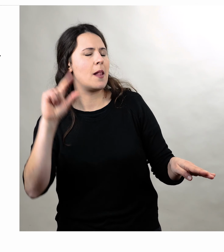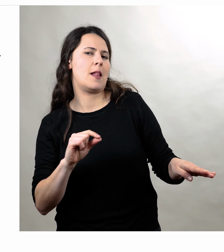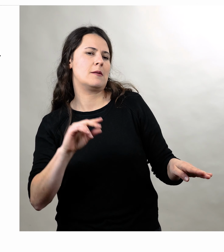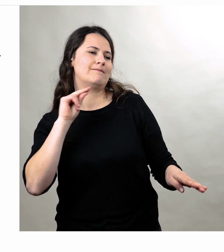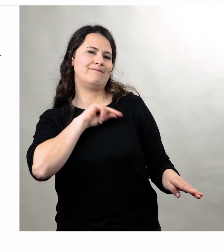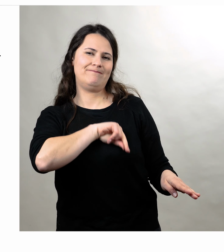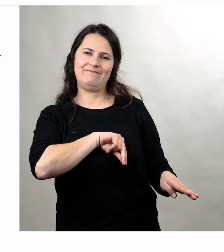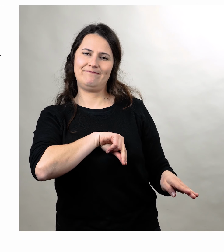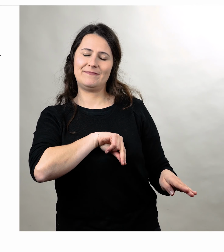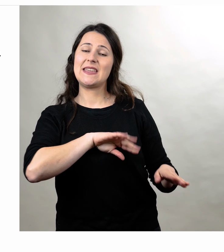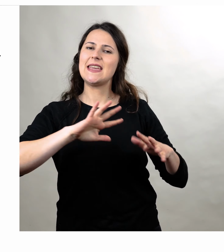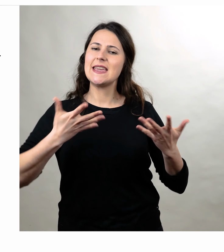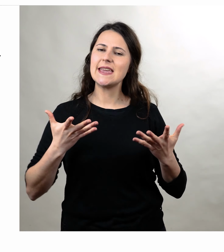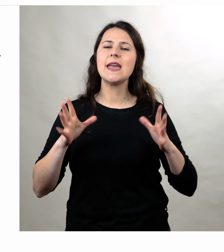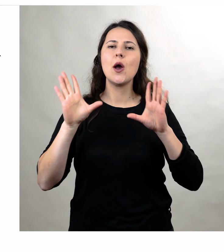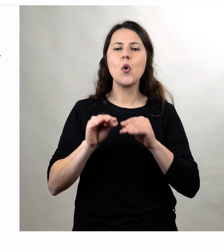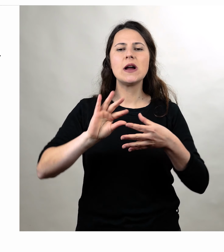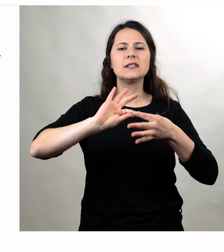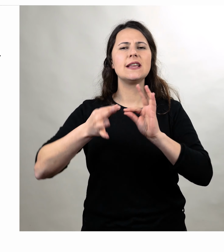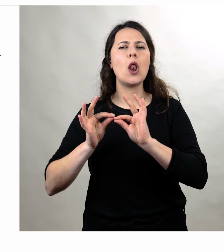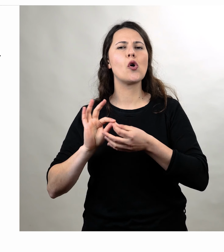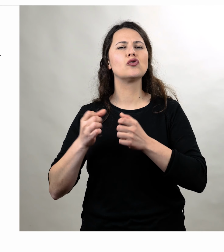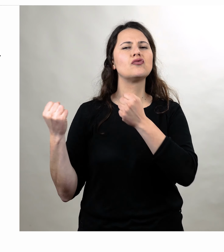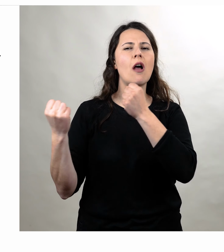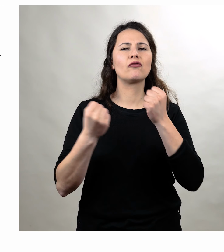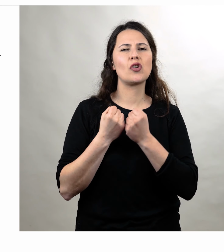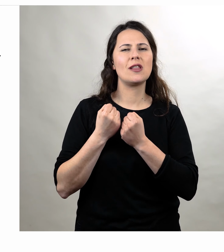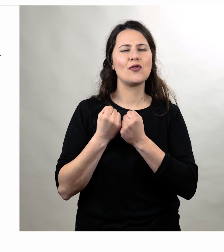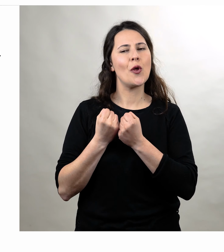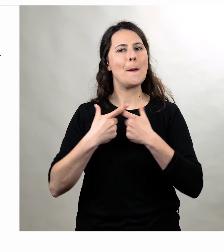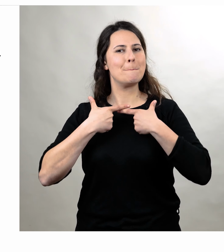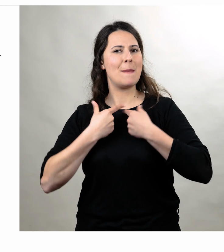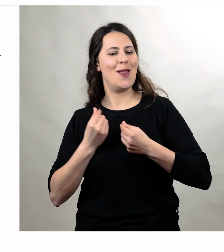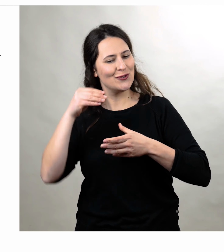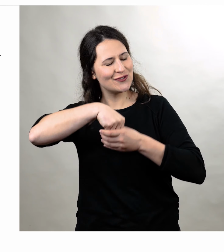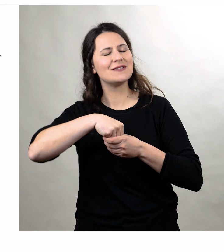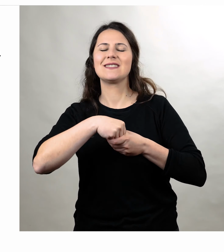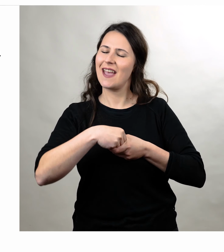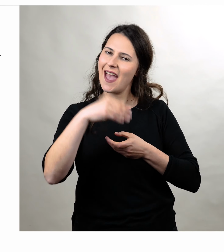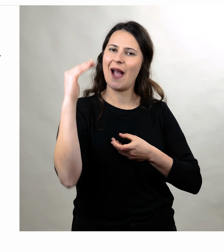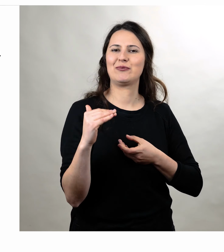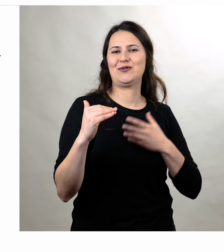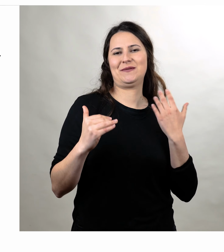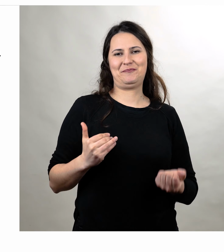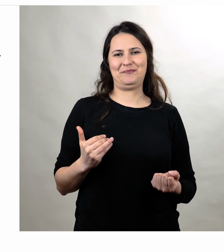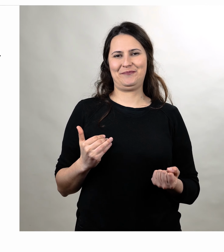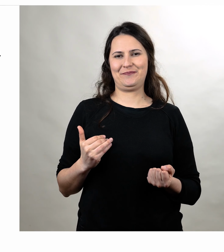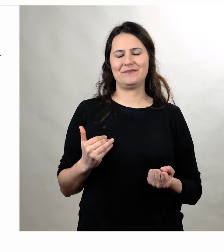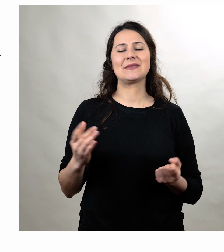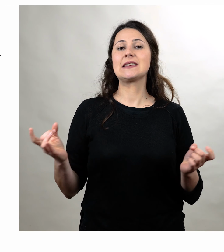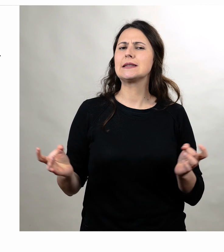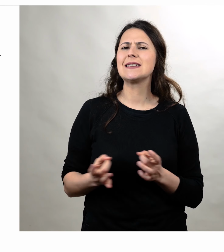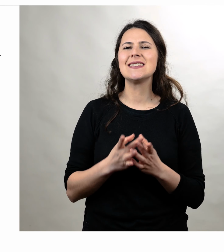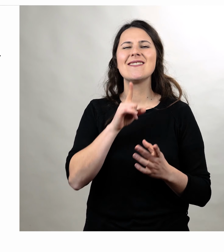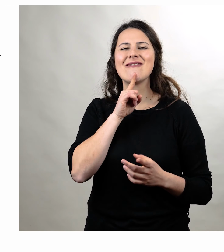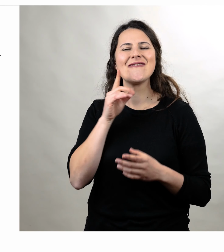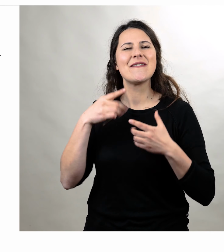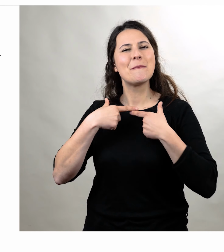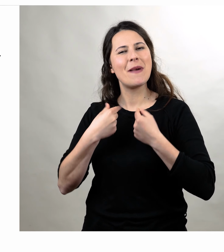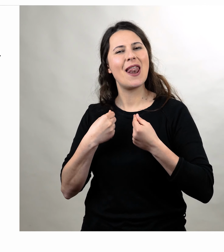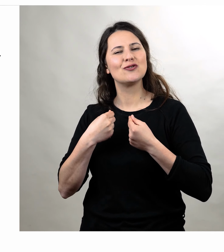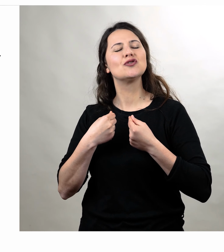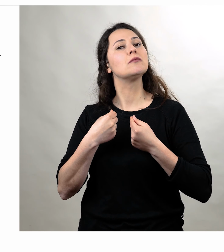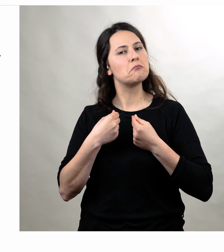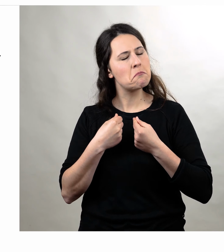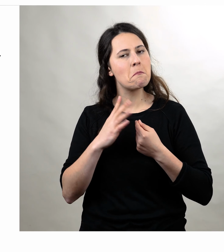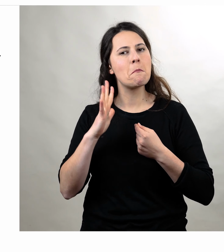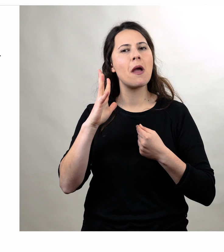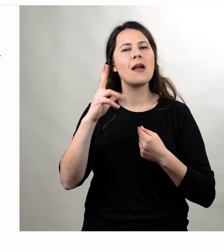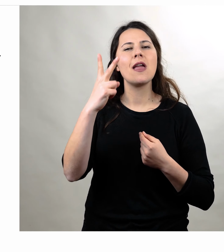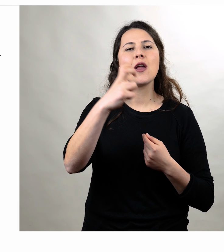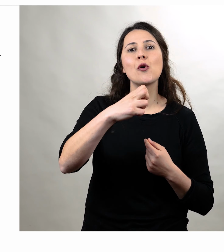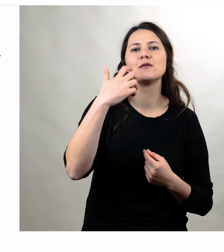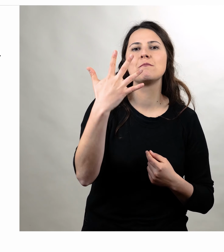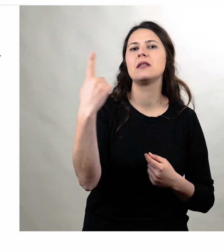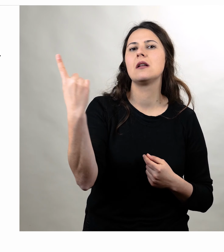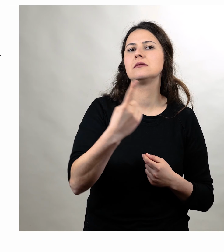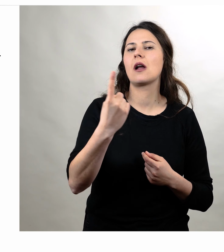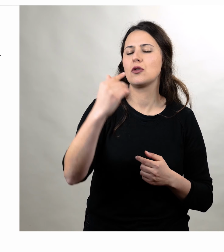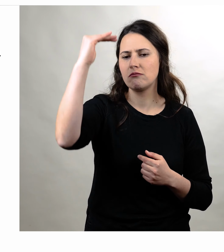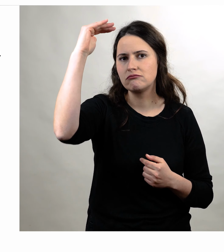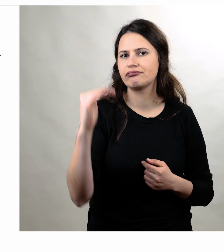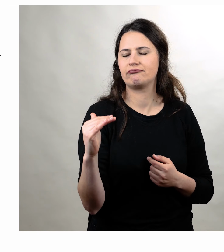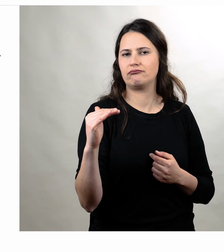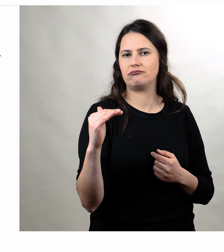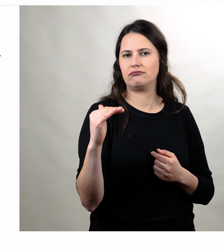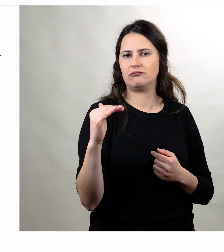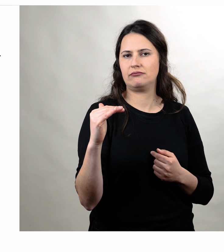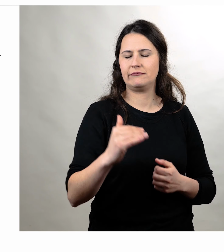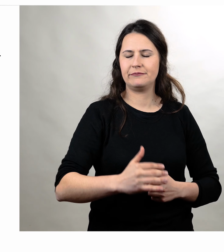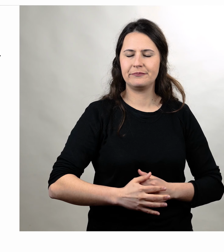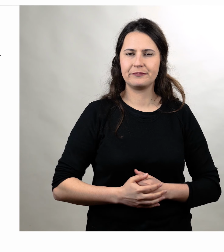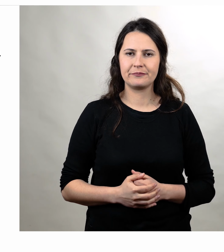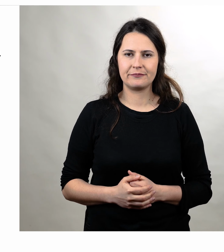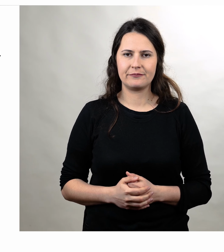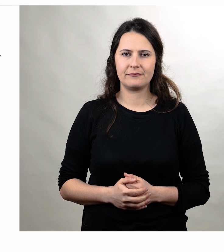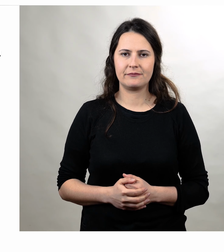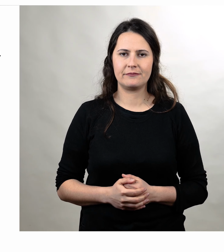Στην περίπτωση μελών συλλόγων αυτοκινήτων, η εταιρεία παρέχει έκπτωση που μπορεί να φτάνει και το 25% της τιμής.